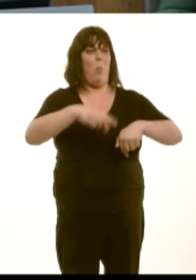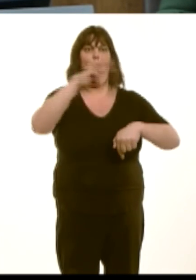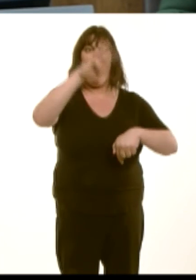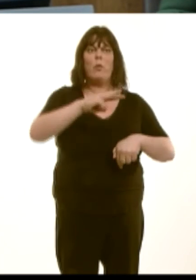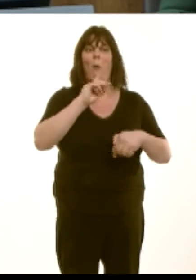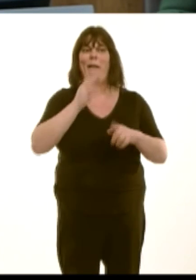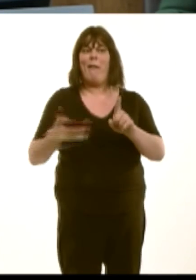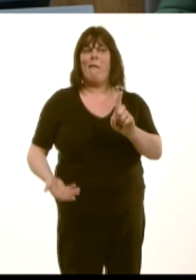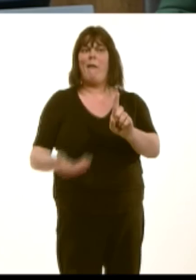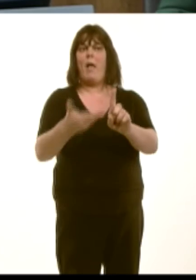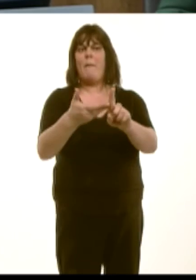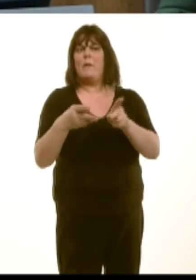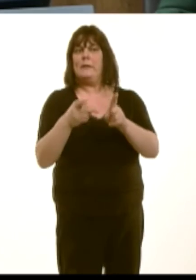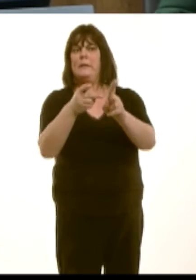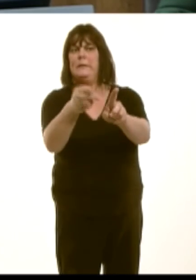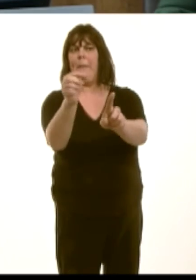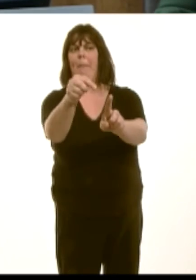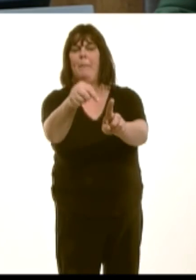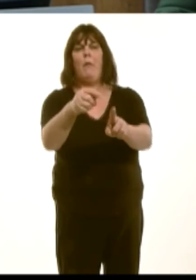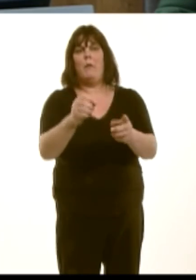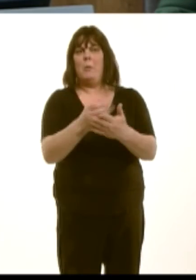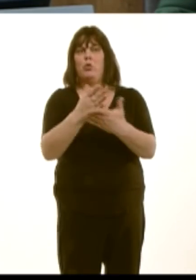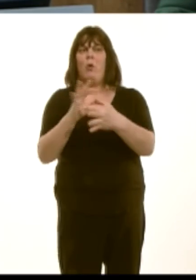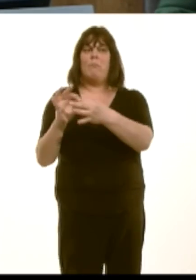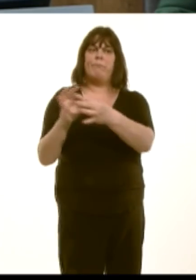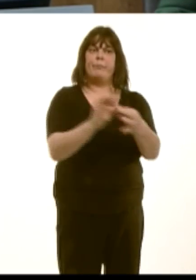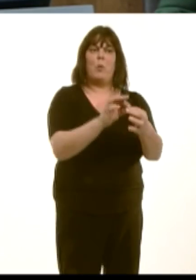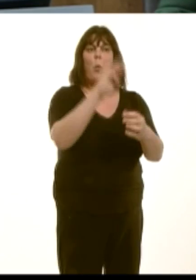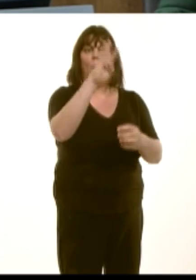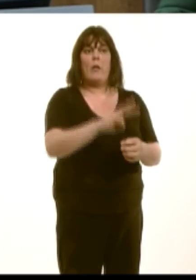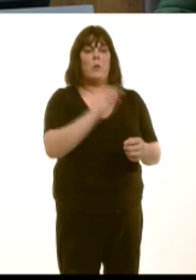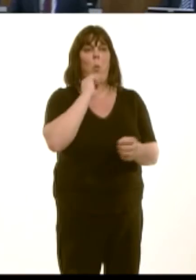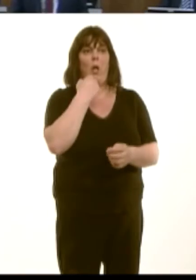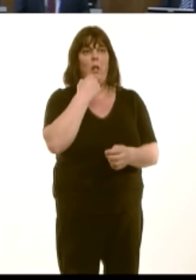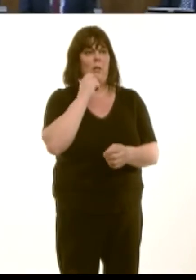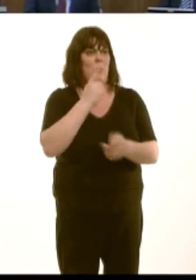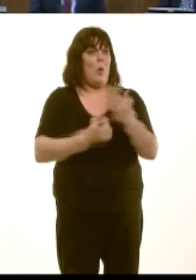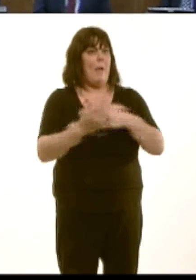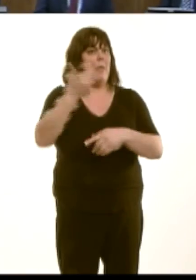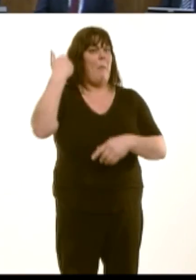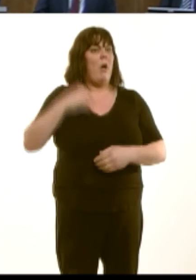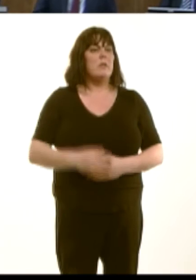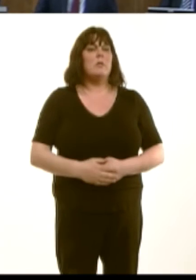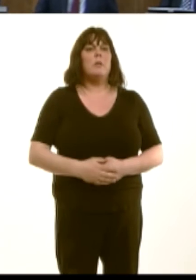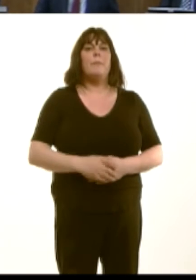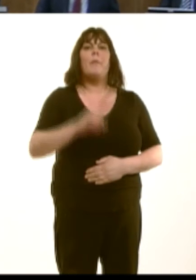tuag ati yng Nghymru, rydym moyn sicrhau bod y system honno yn berthnasol i Gymru. Yn hanesyddol, dynaín gwmws beth sydd wedi digwydd.